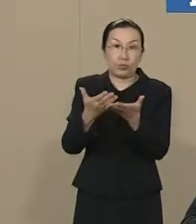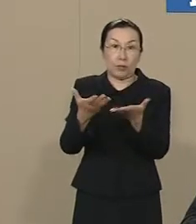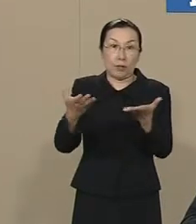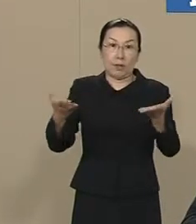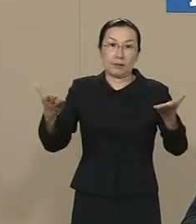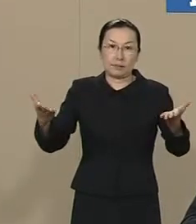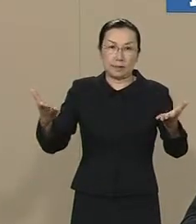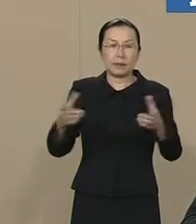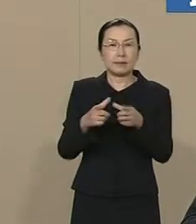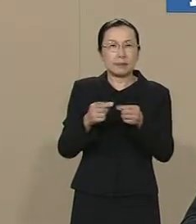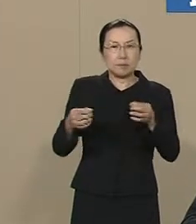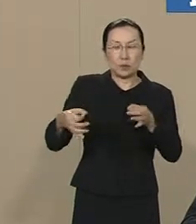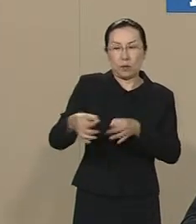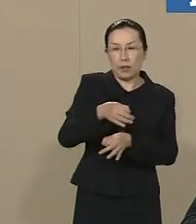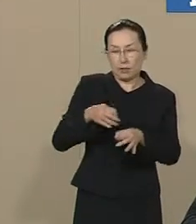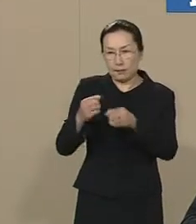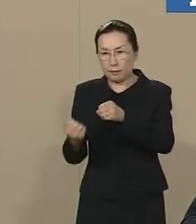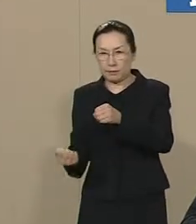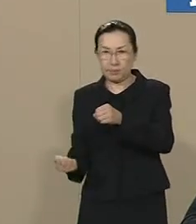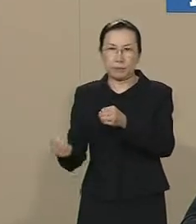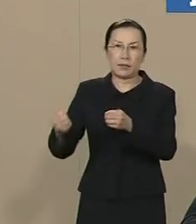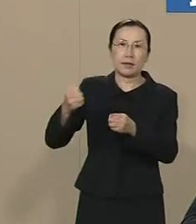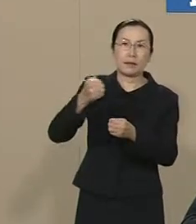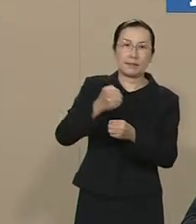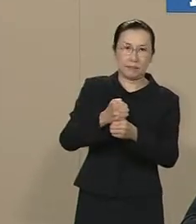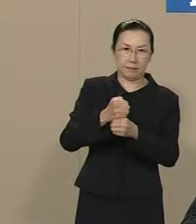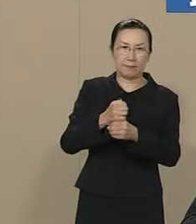日本の経済を甦らせます｡